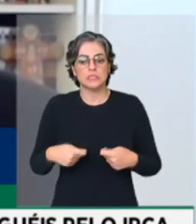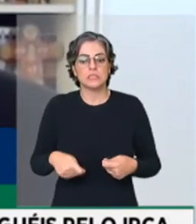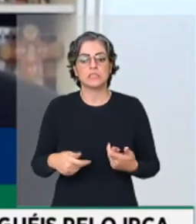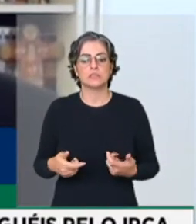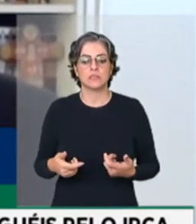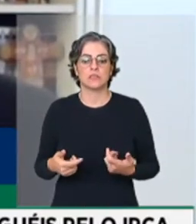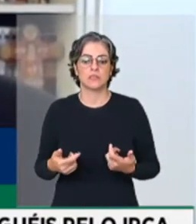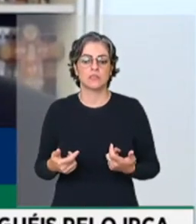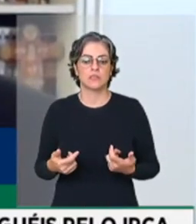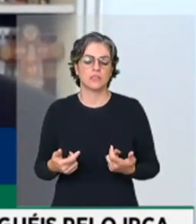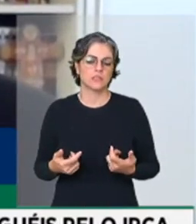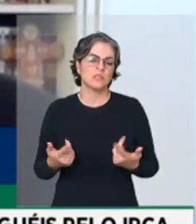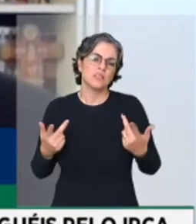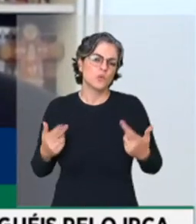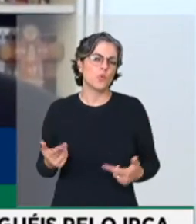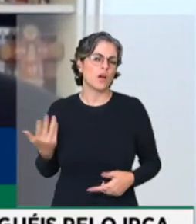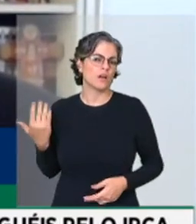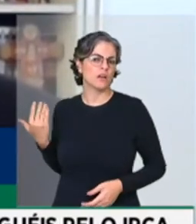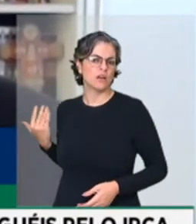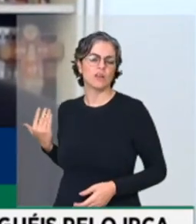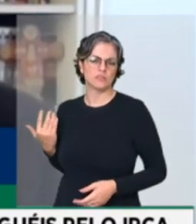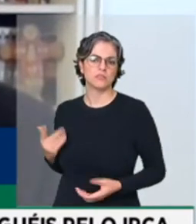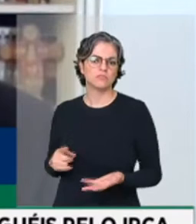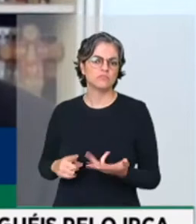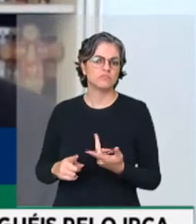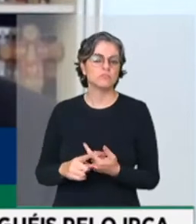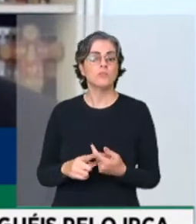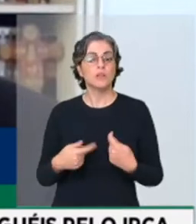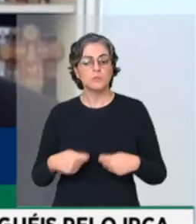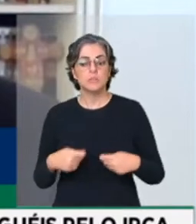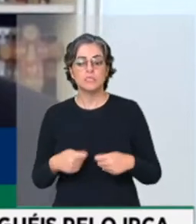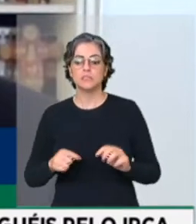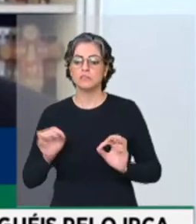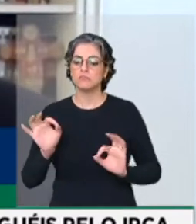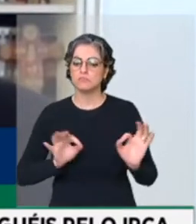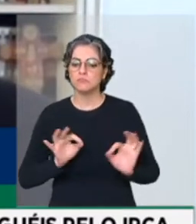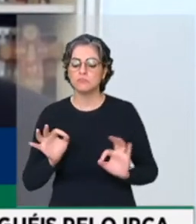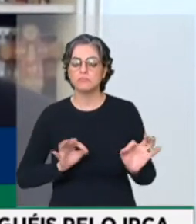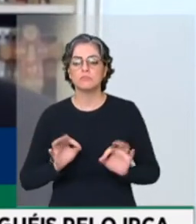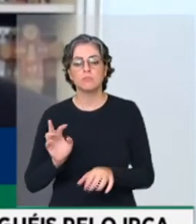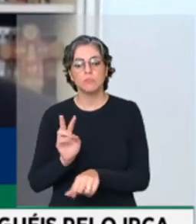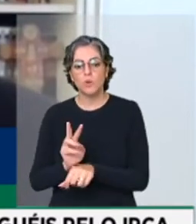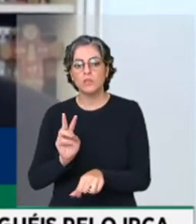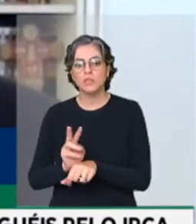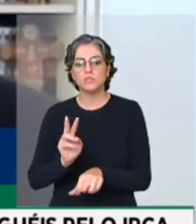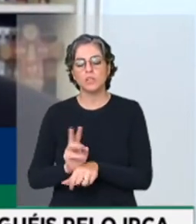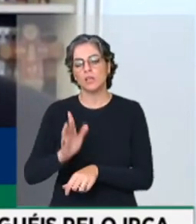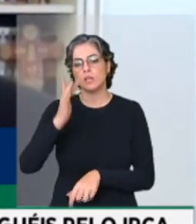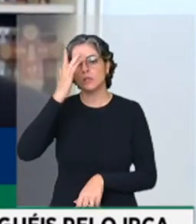COMO TEMOS FEITO AQUI... EM DIVERSAS MEDIDAS ALGUM ENCAMINHAMENTO QUE PROTEJA O CIDADÃO QUE ESTÁ PASSANDO POR ALGUMA DIFICULDADE NESSE MOMENTO.... ESTAMOS COM... 20